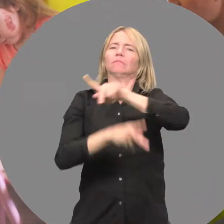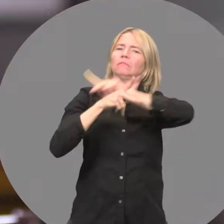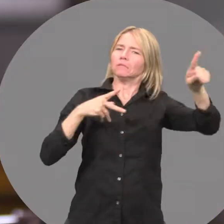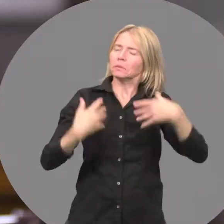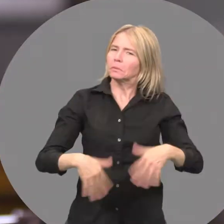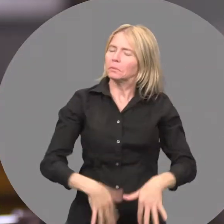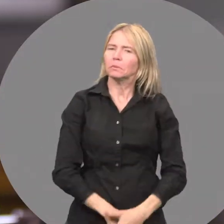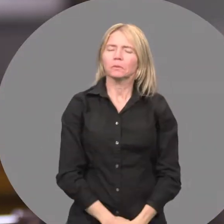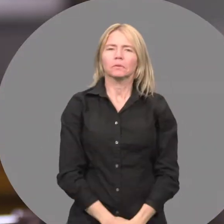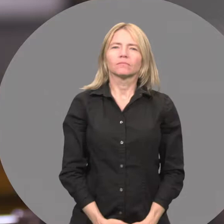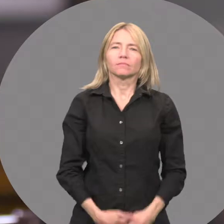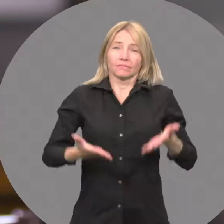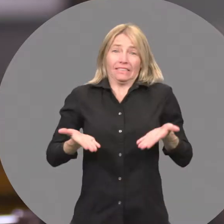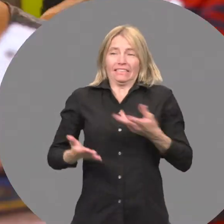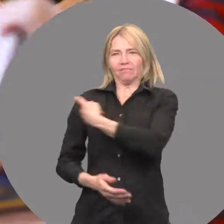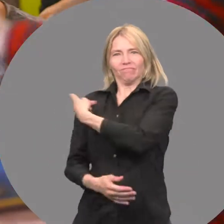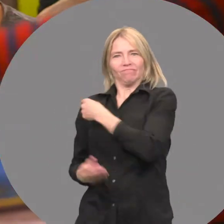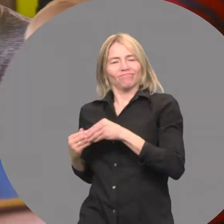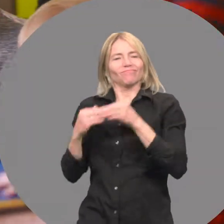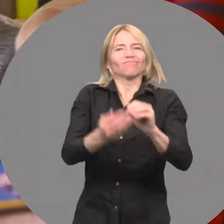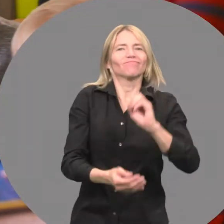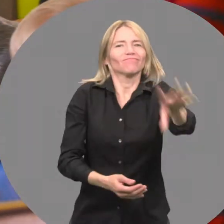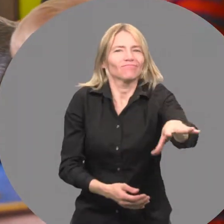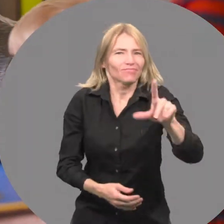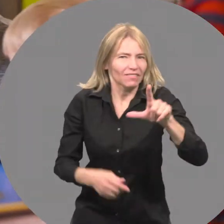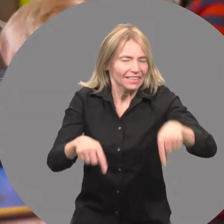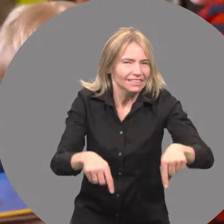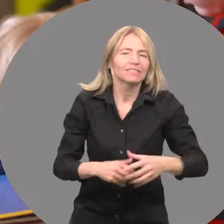Elle est totalement professionnelle! Sharon : Aujourd'hui, nous avons amené Levi ici.